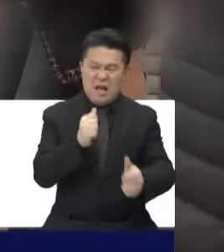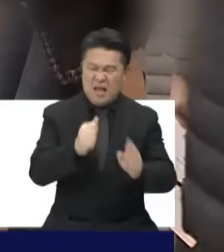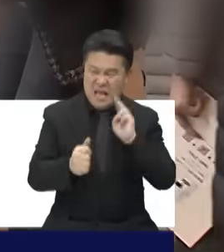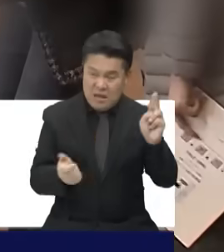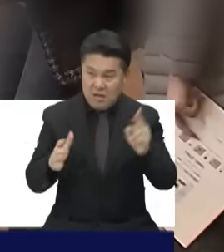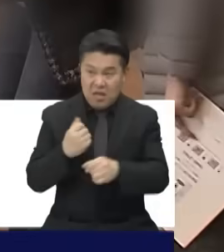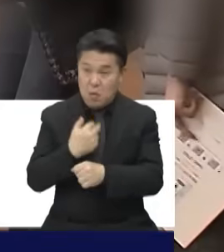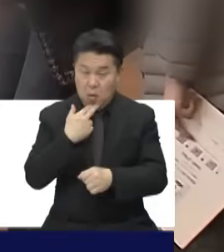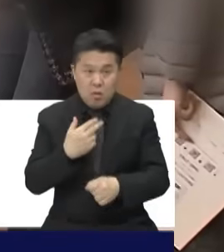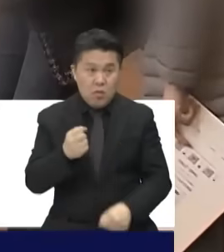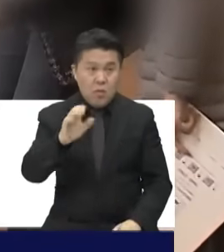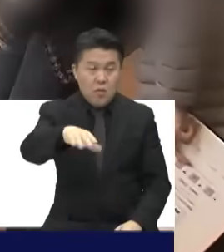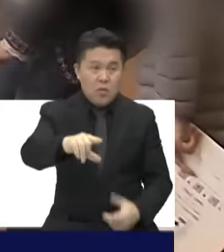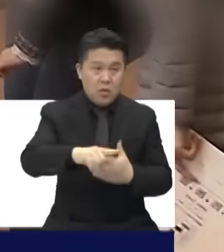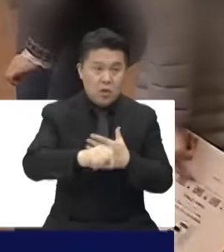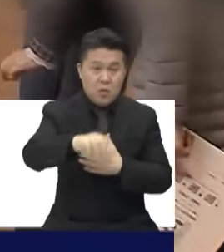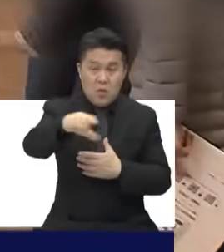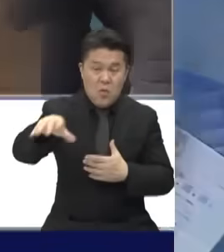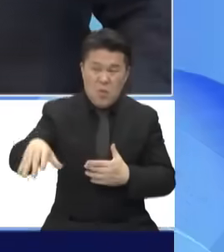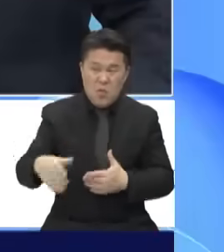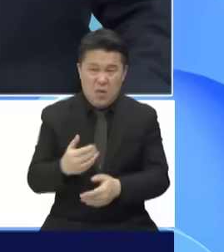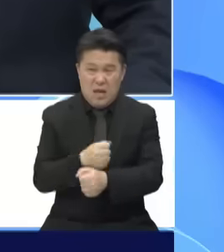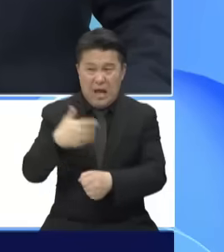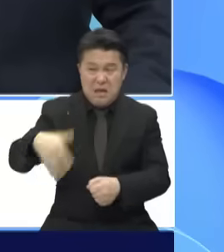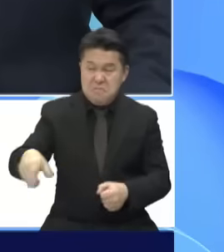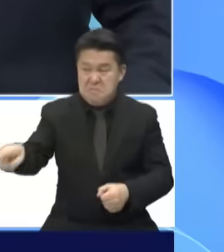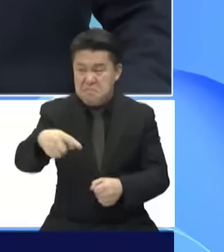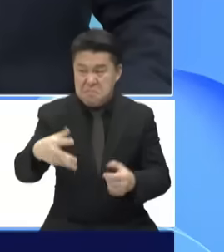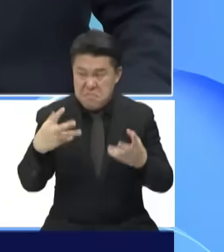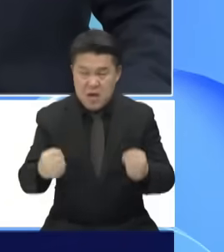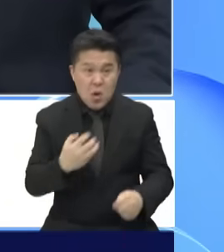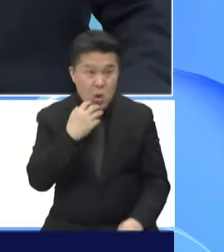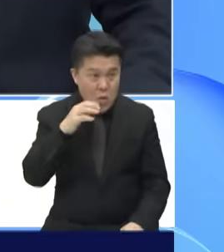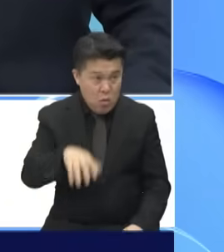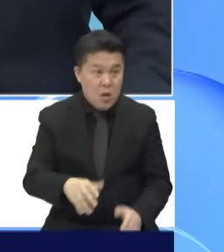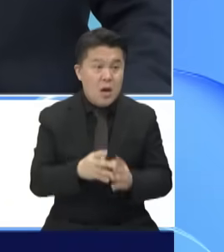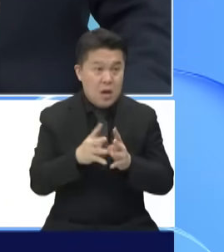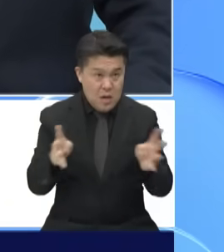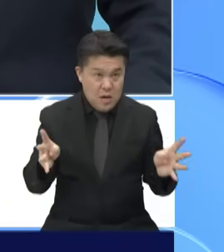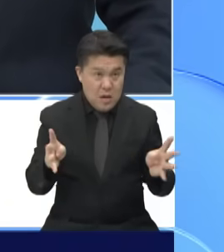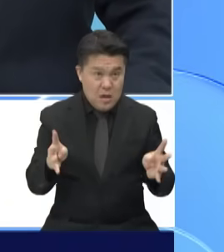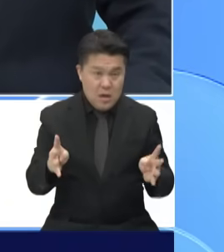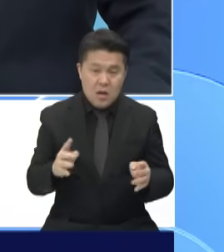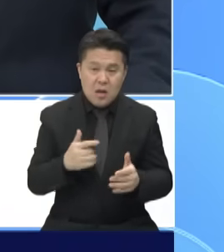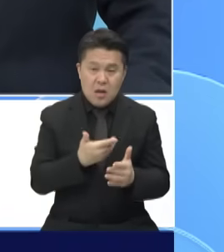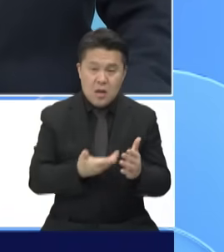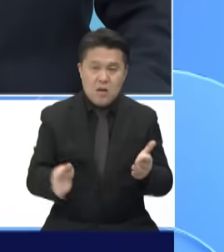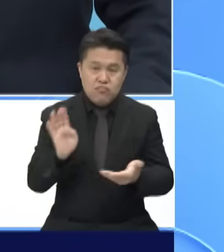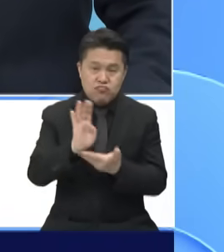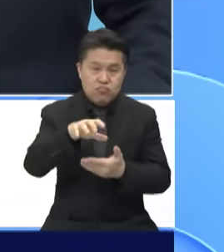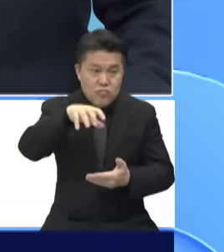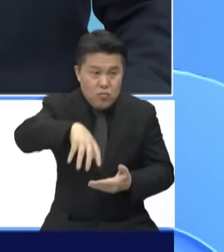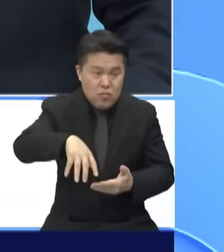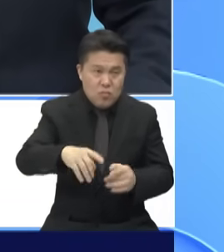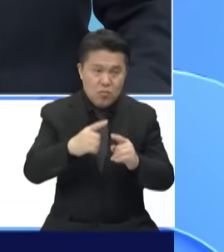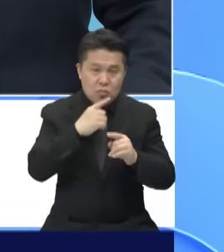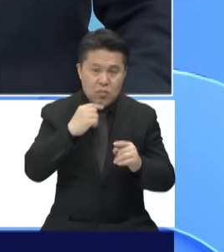생기고 있는데요. 심지어 지방이야 미분양 많이 있었는데 서울 아파트, 특히 강북권에서 보면